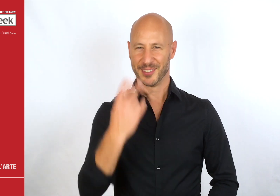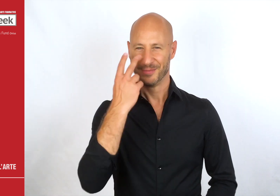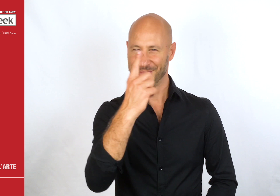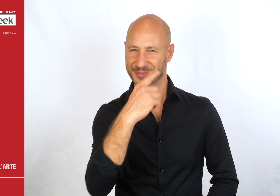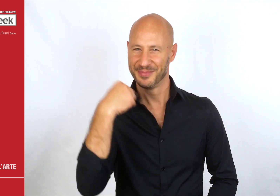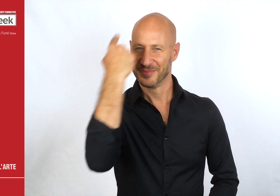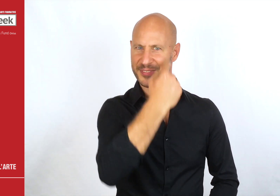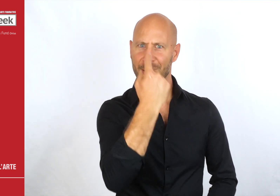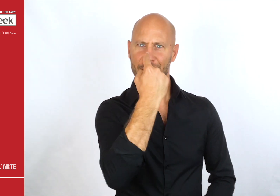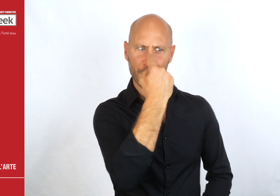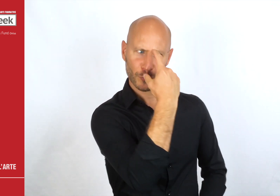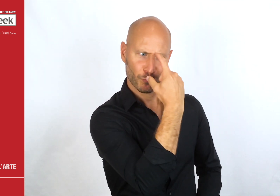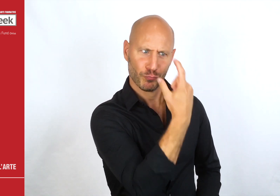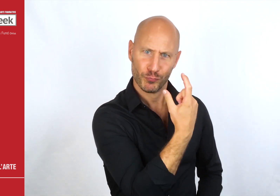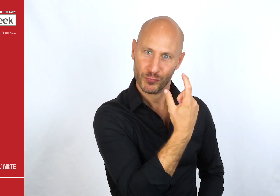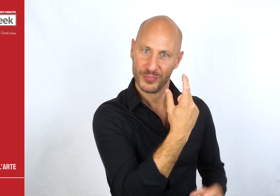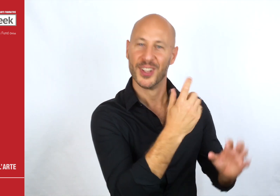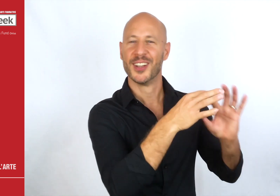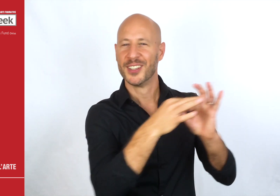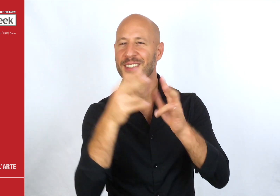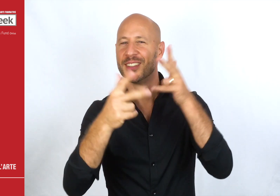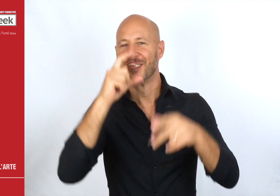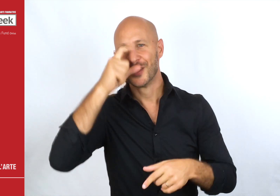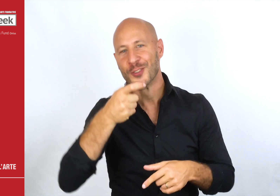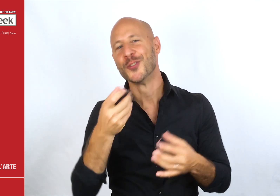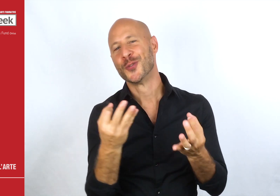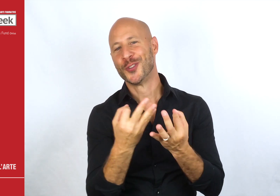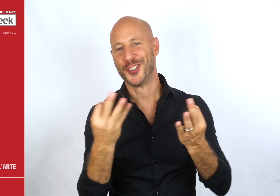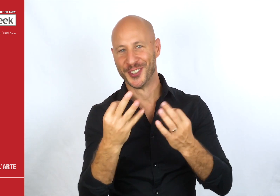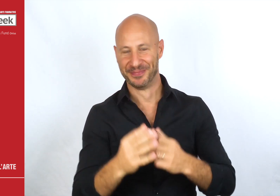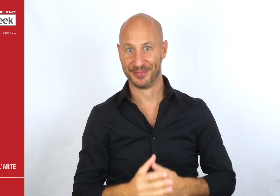E’ curioso notare che Dante viene ritratto con il naso aquilino, dettaglio ripreso nel nome segno in LIS.